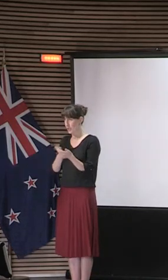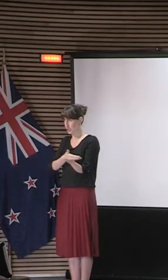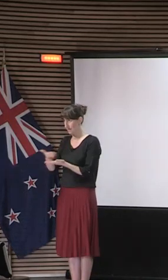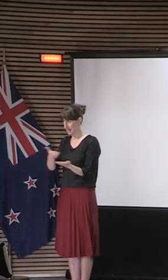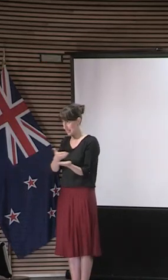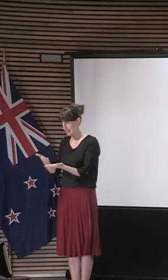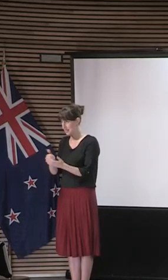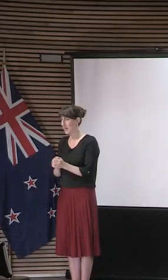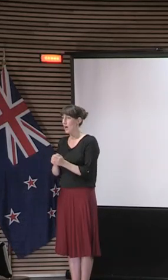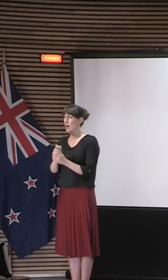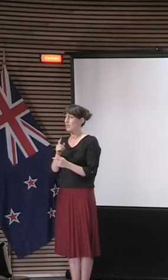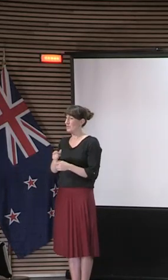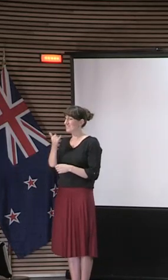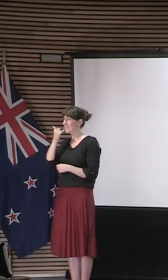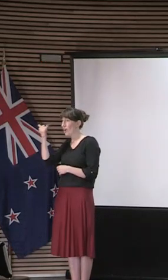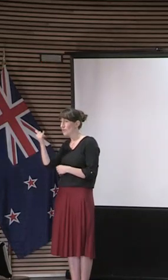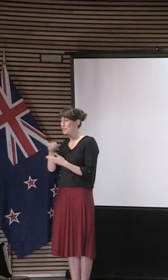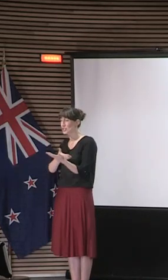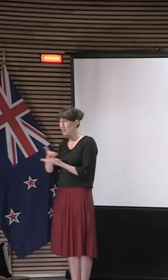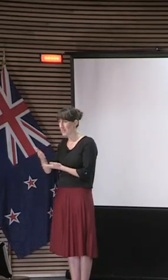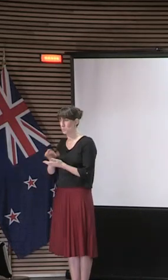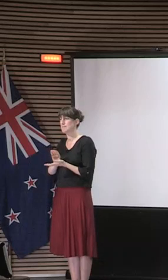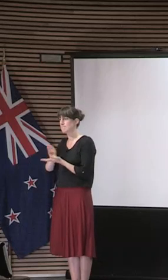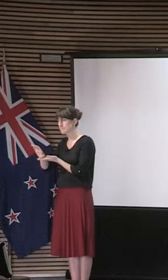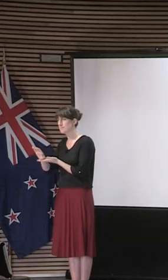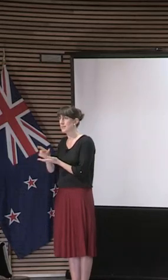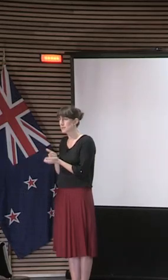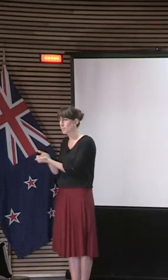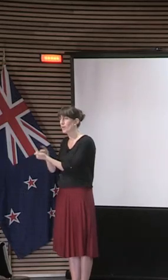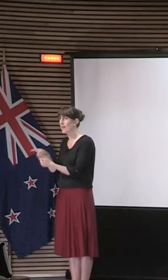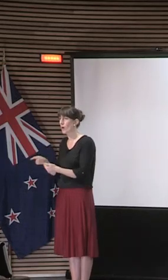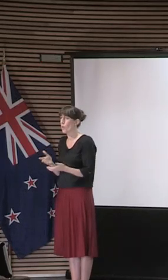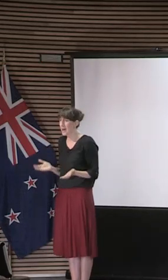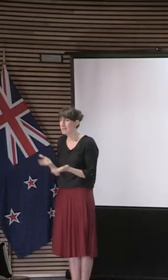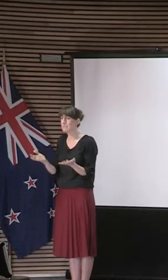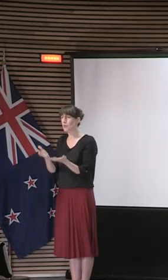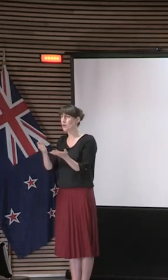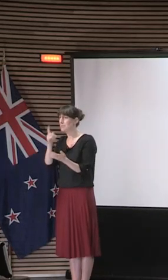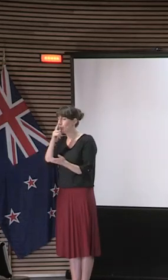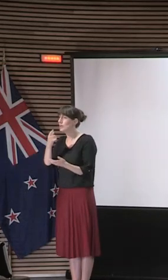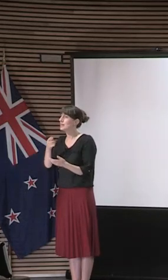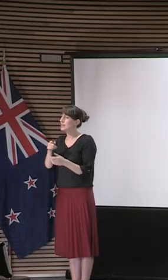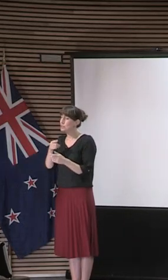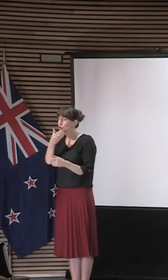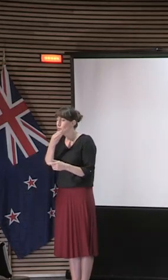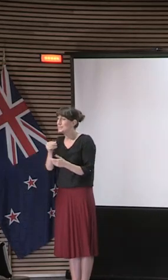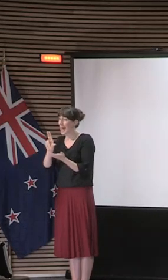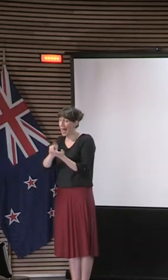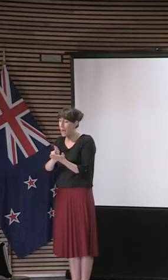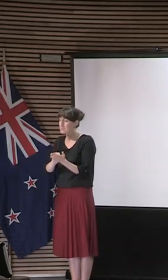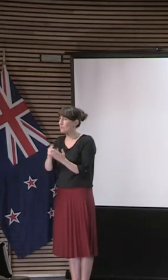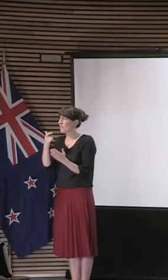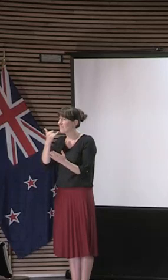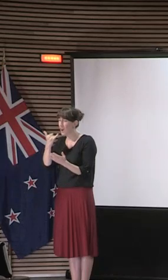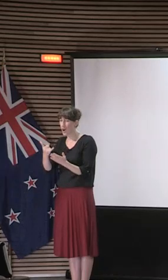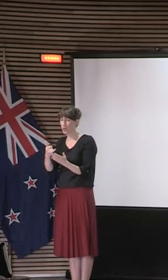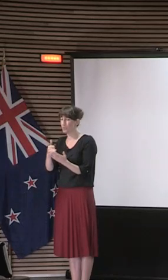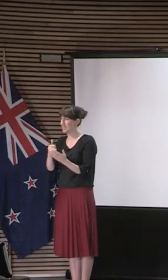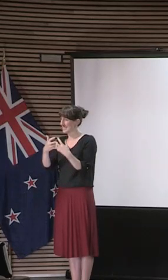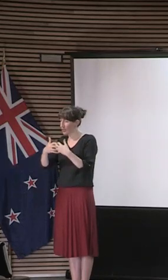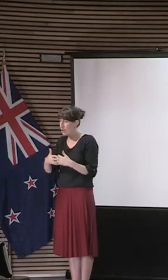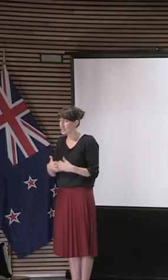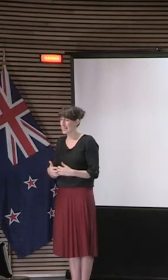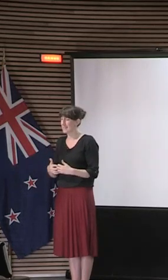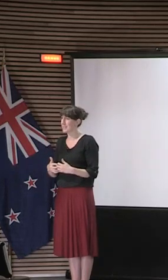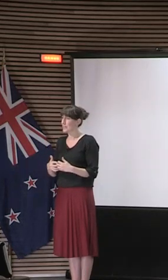awangawanga ana matou. Kua